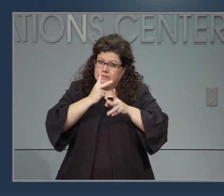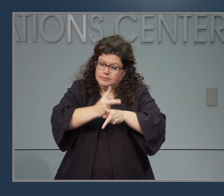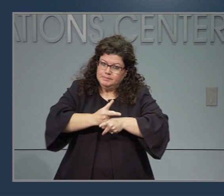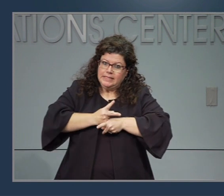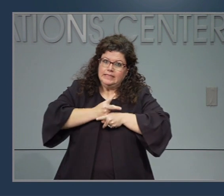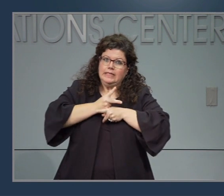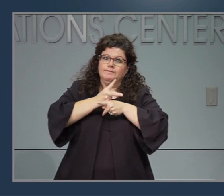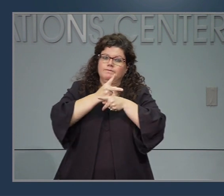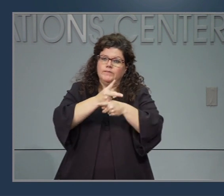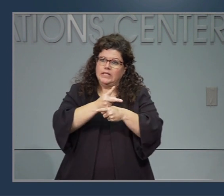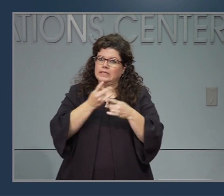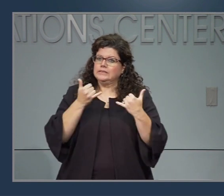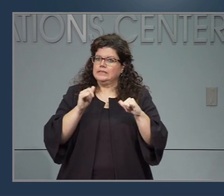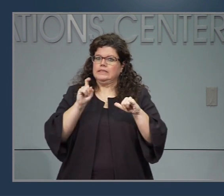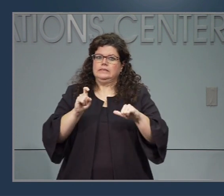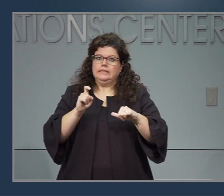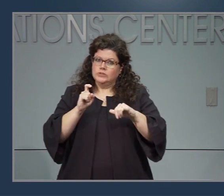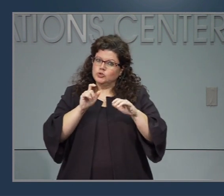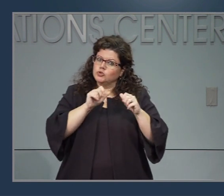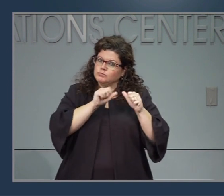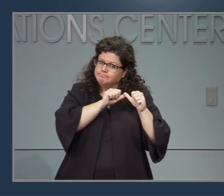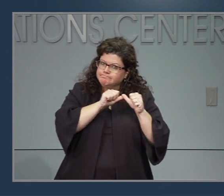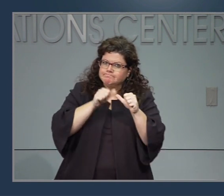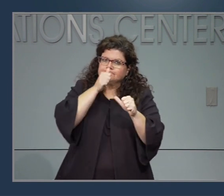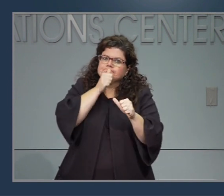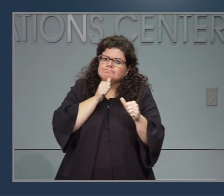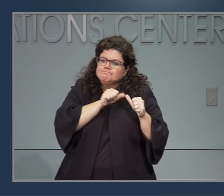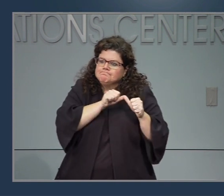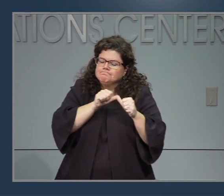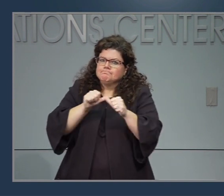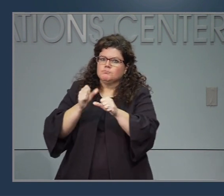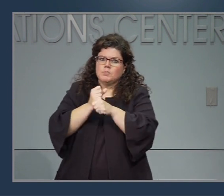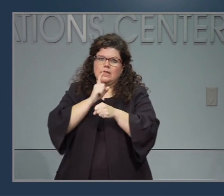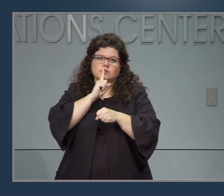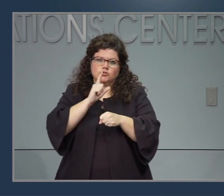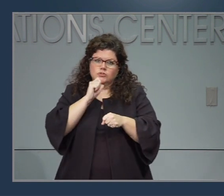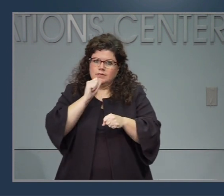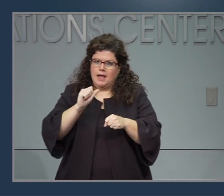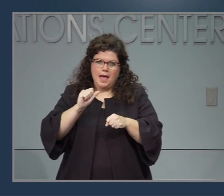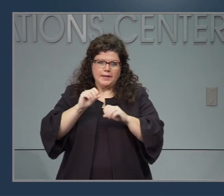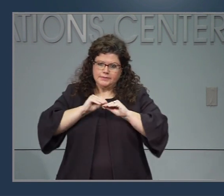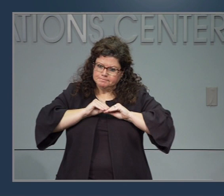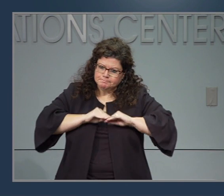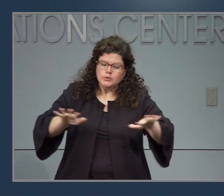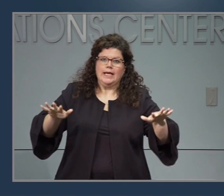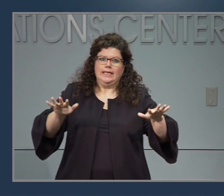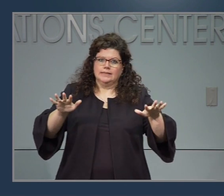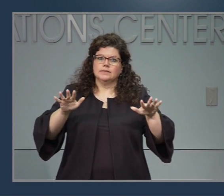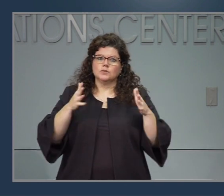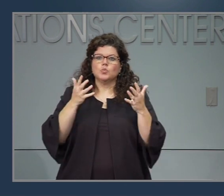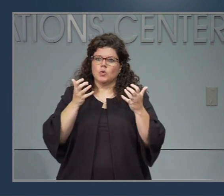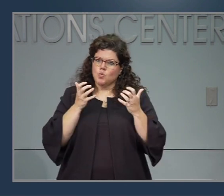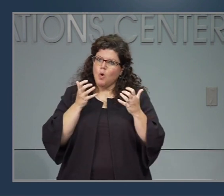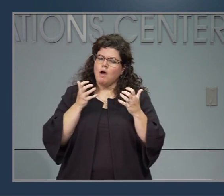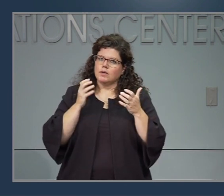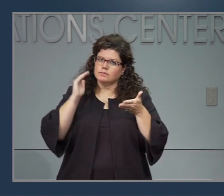momentos por aquí les y tenemos que seguir trabajando para mantener nuestro curso y mantener la baja de propagación